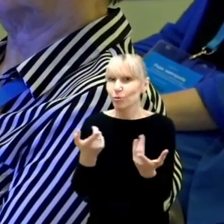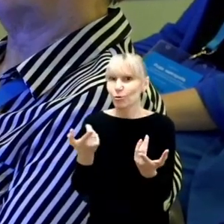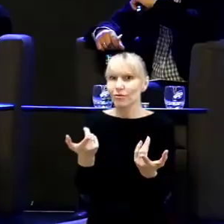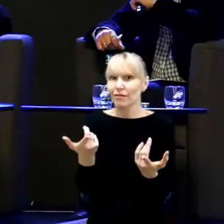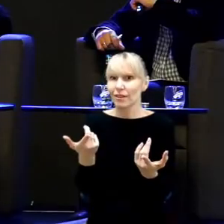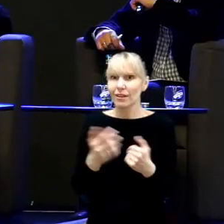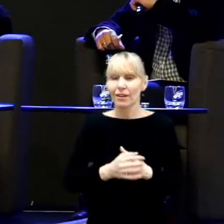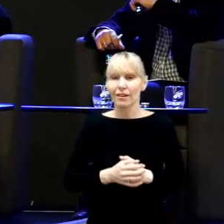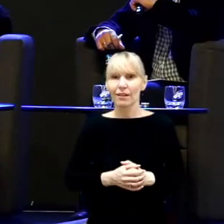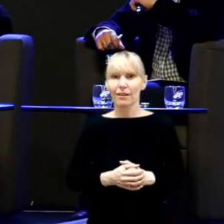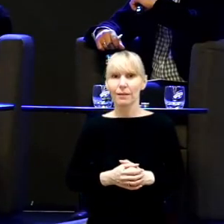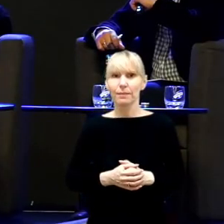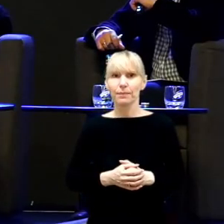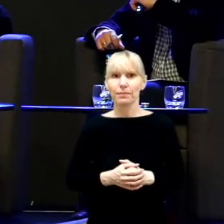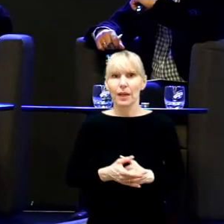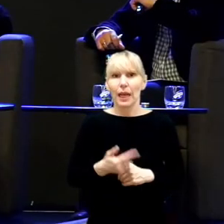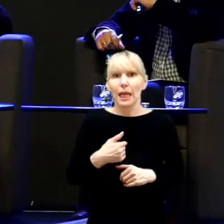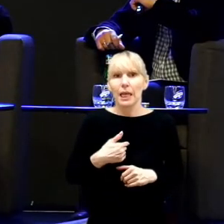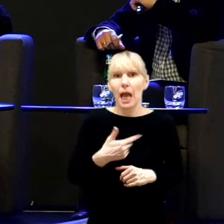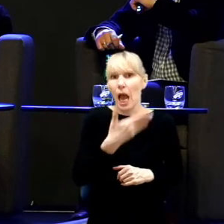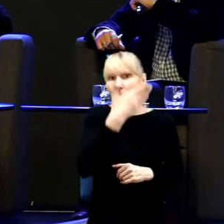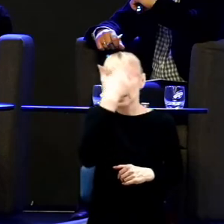nie wiedziałem, jak mu to zablokować, powiem szczerze.